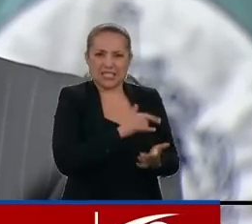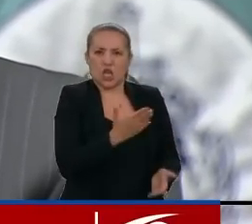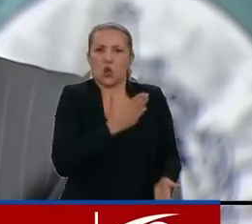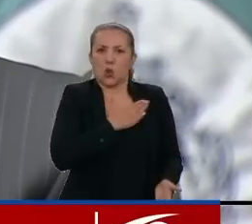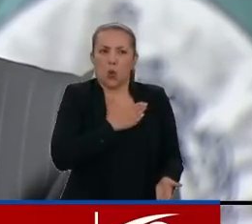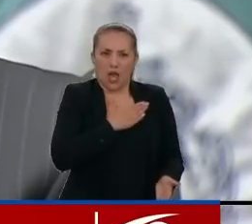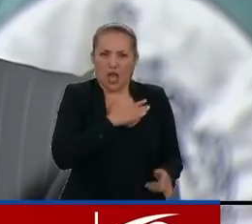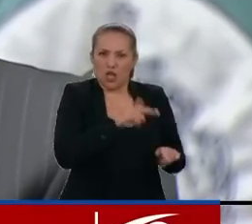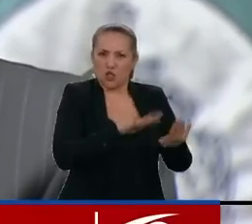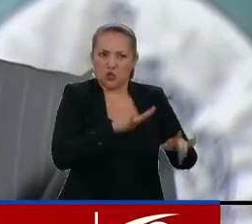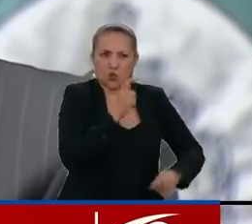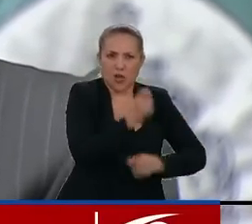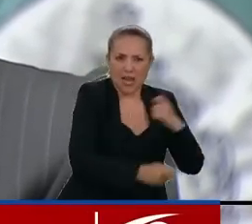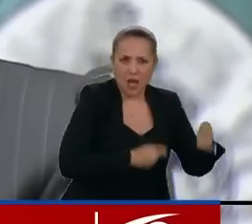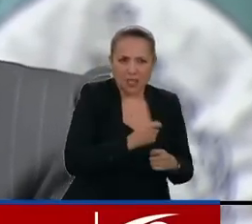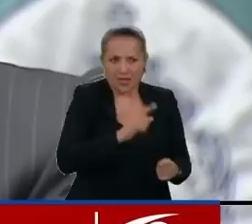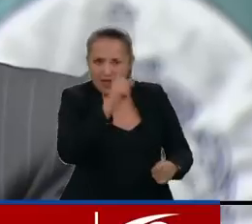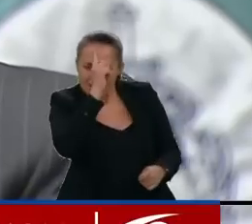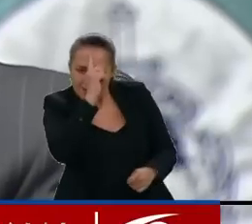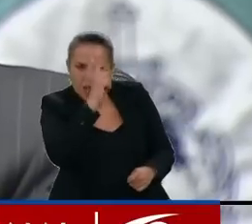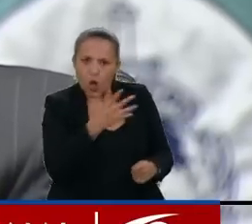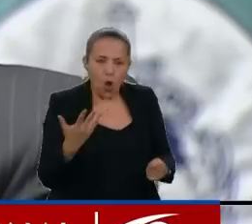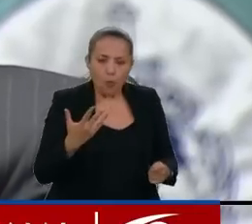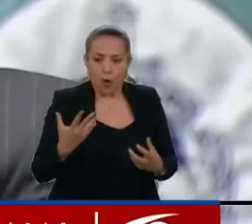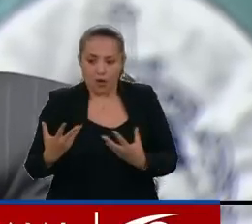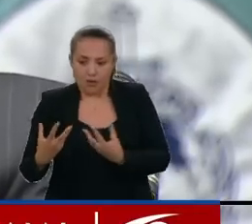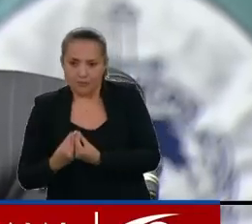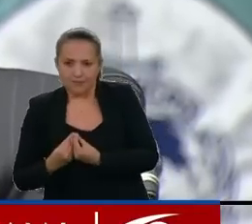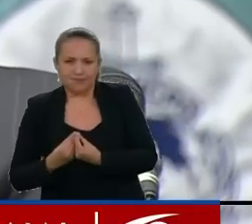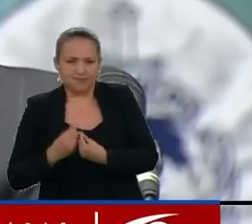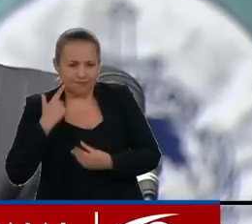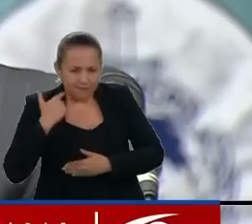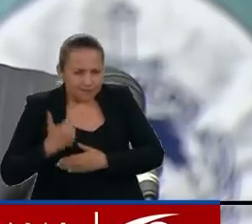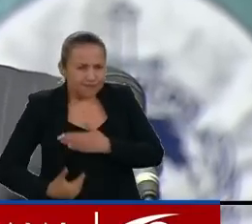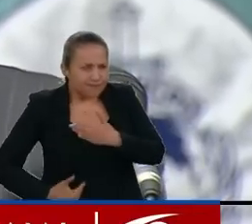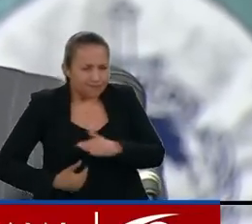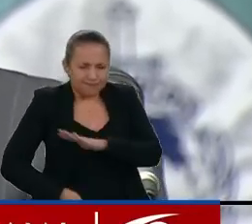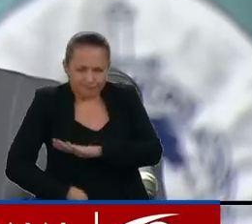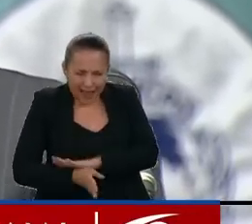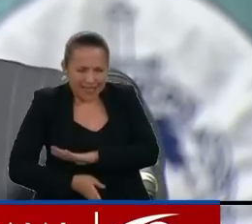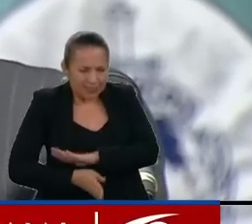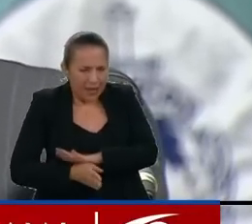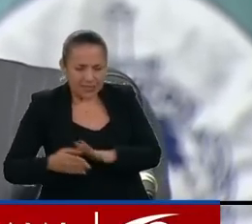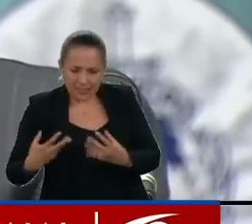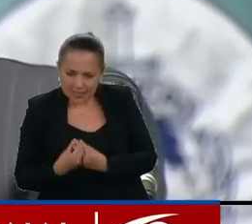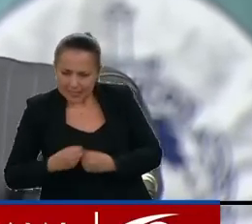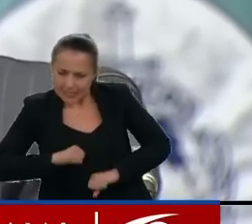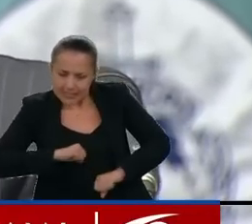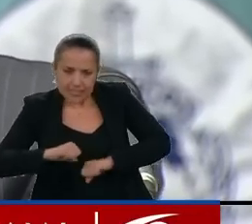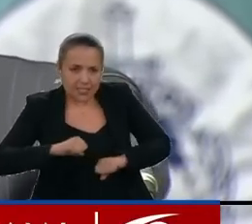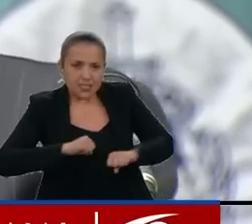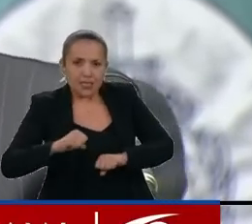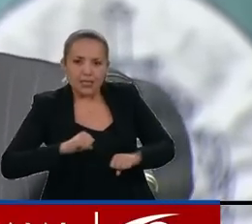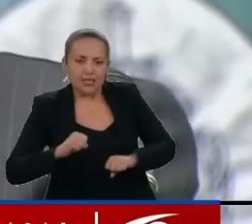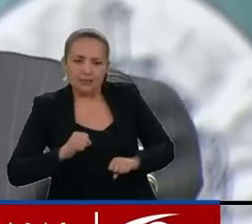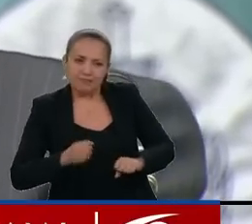país. )) contra los que denominamos